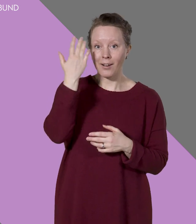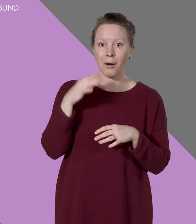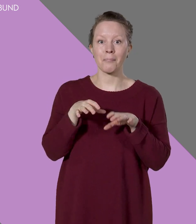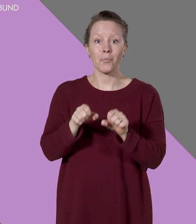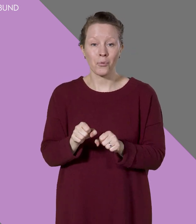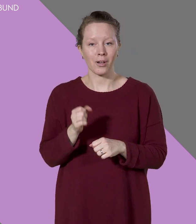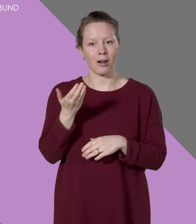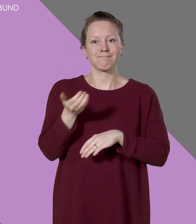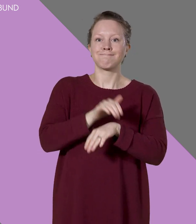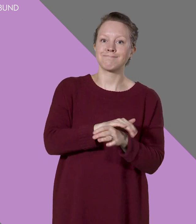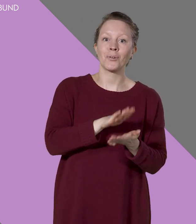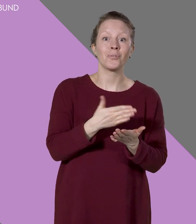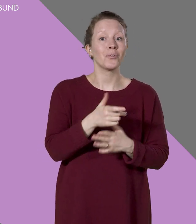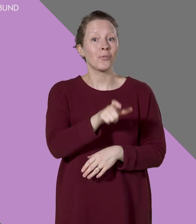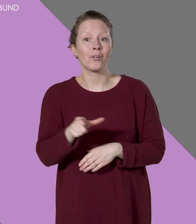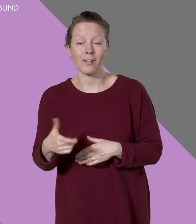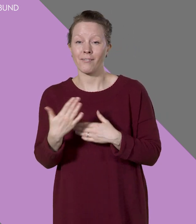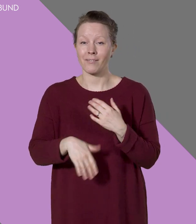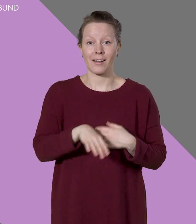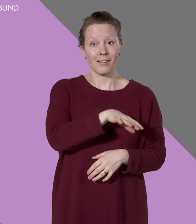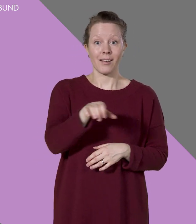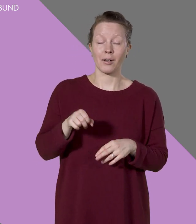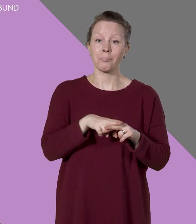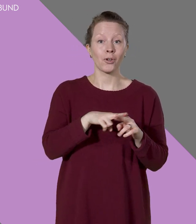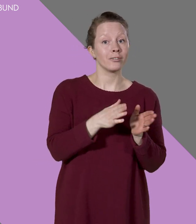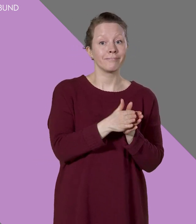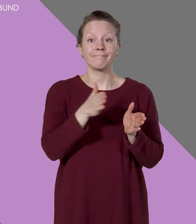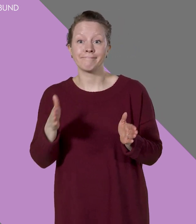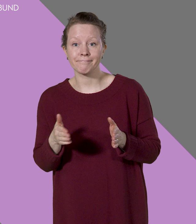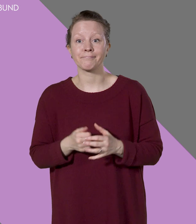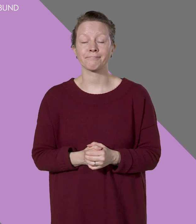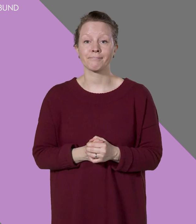kunna bokas för hela mötessäsongen med en gång.